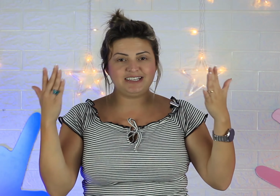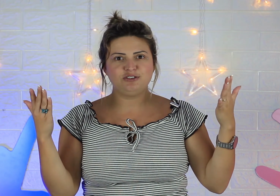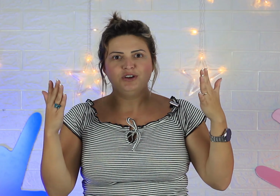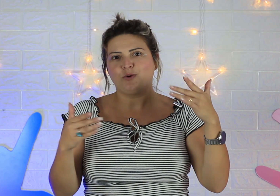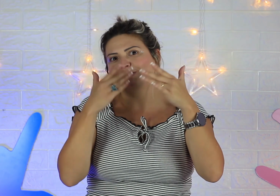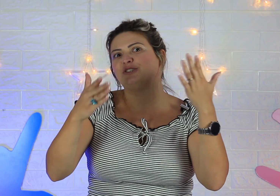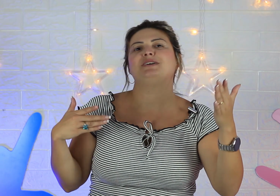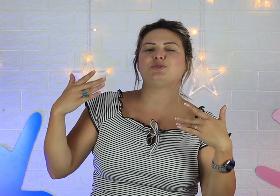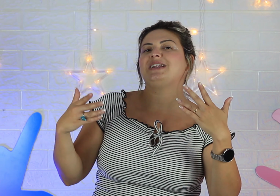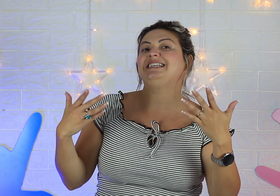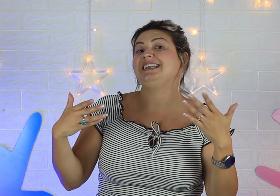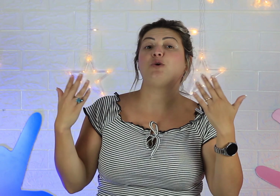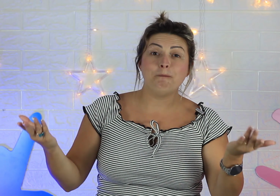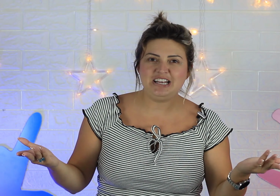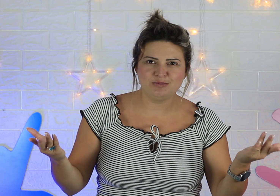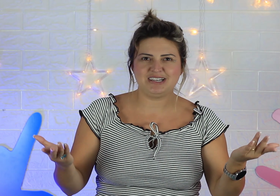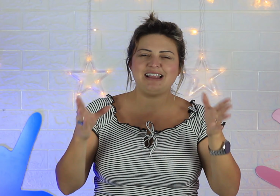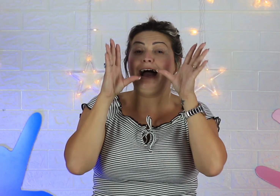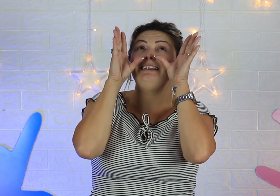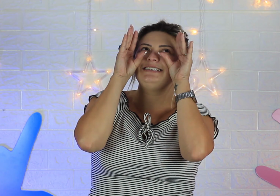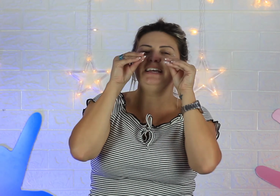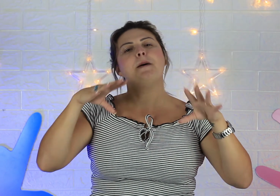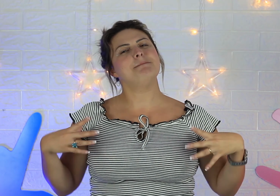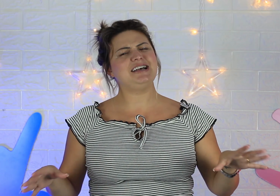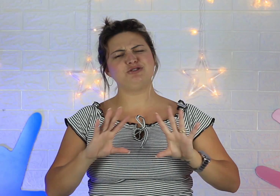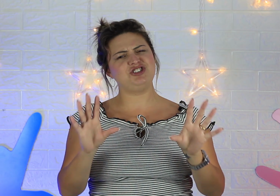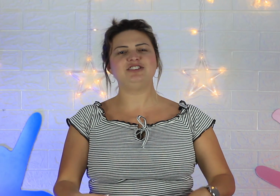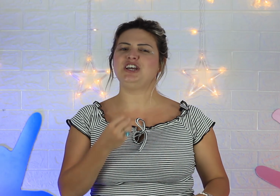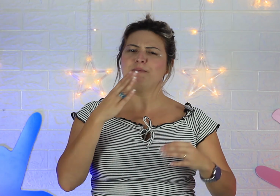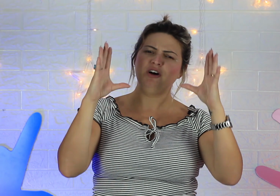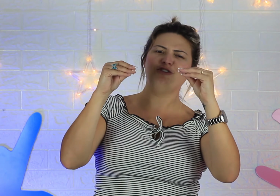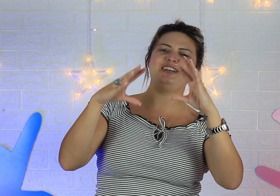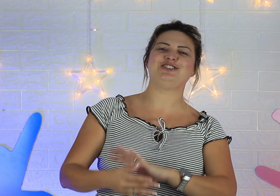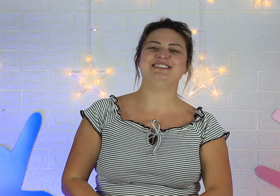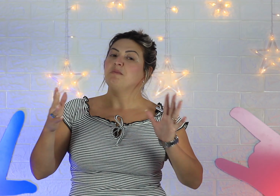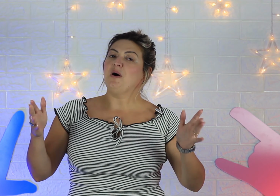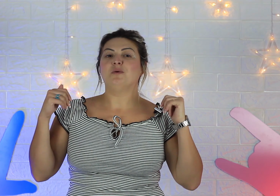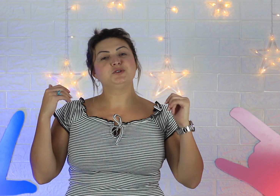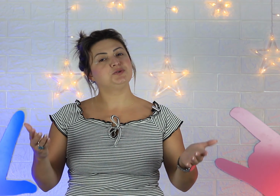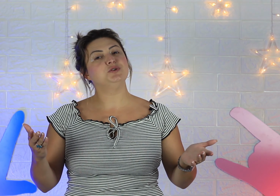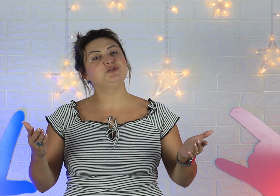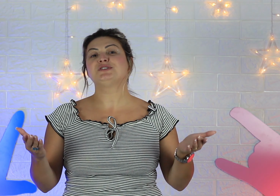fazendo contando uma historinha ali com mínimos detalhes né mas no dia a dia boa noite bom Os